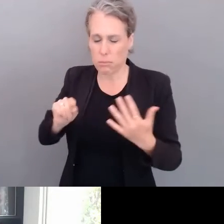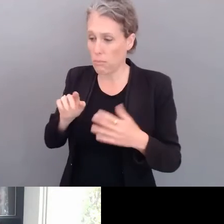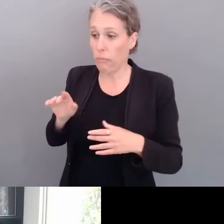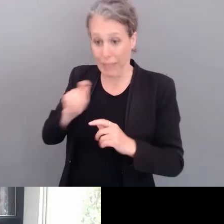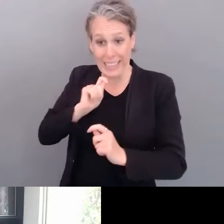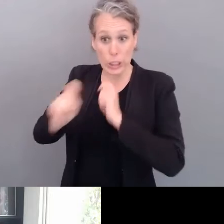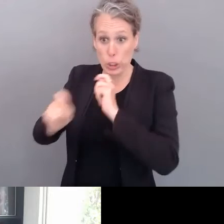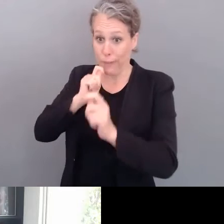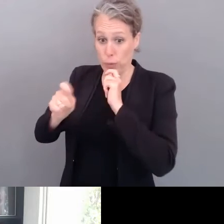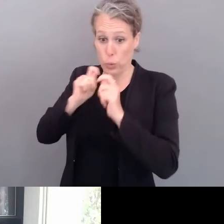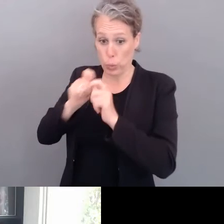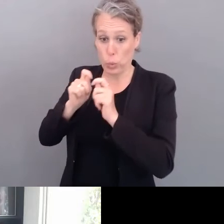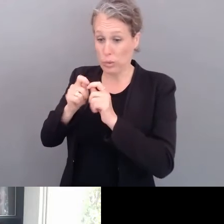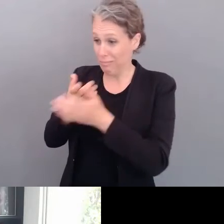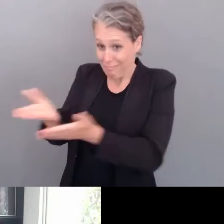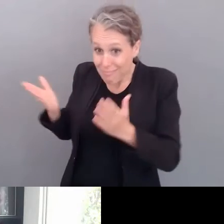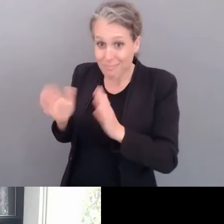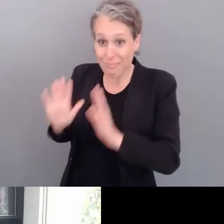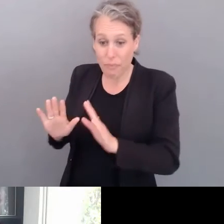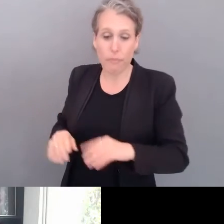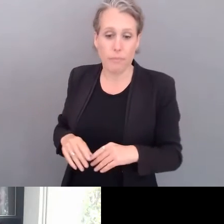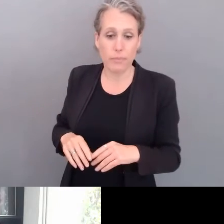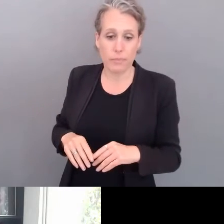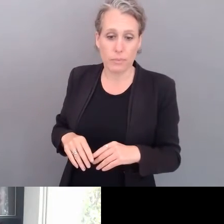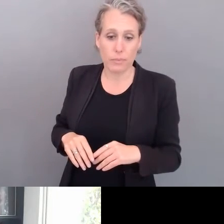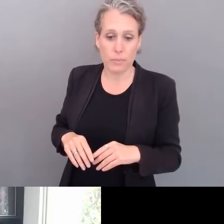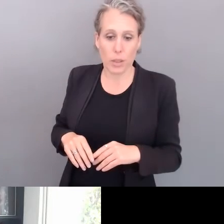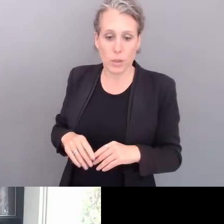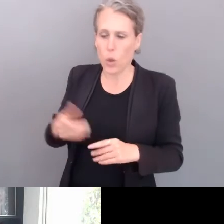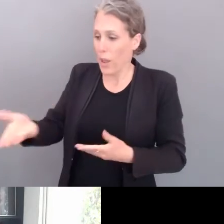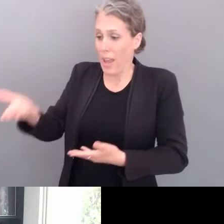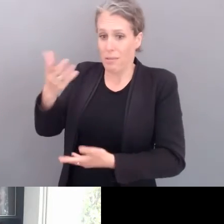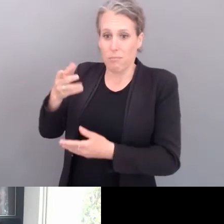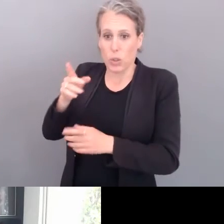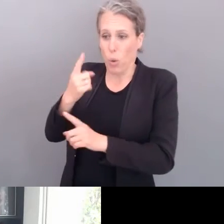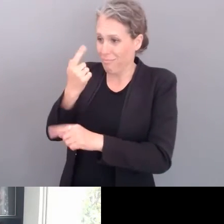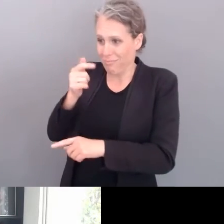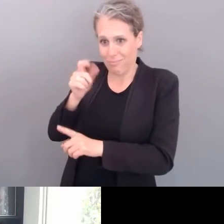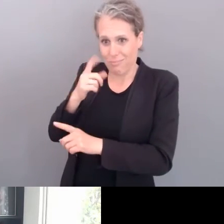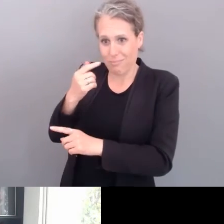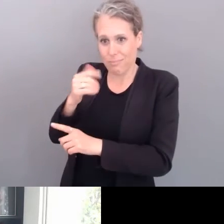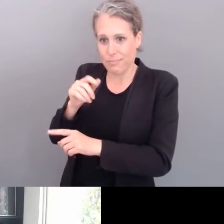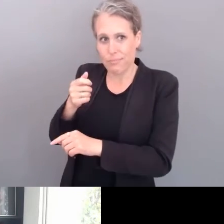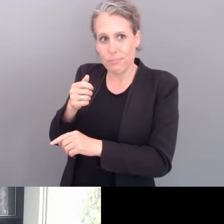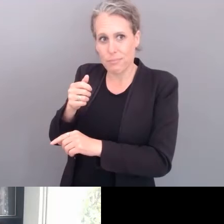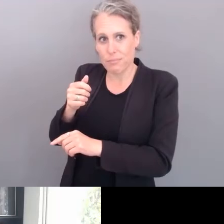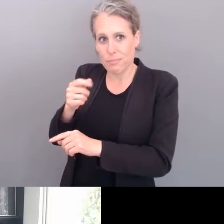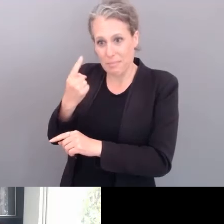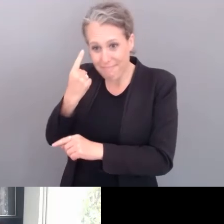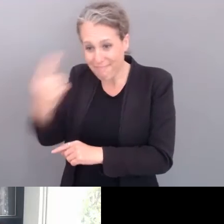personas con autismo y otro tipo de discapacidad intelectual y ellos